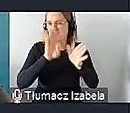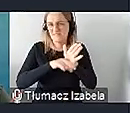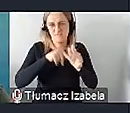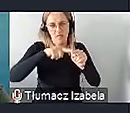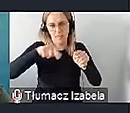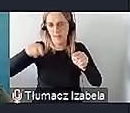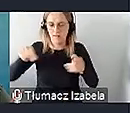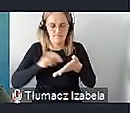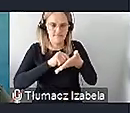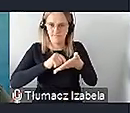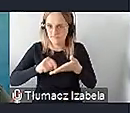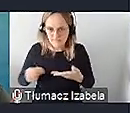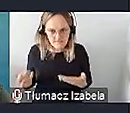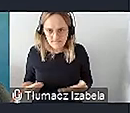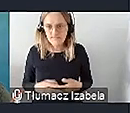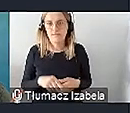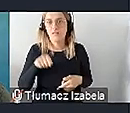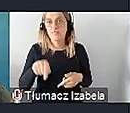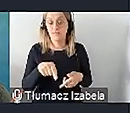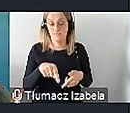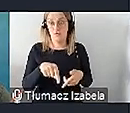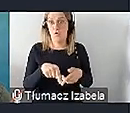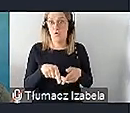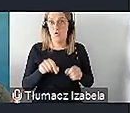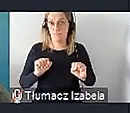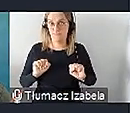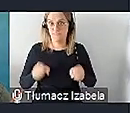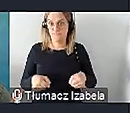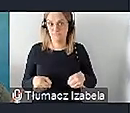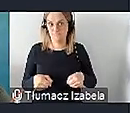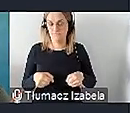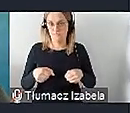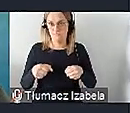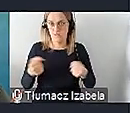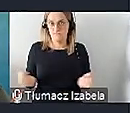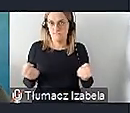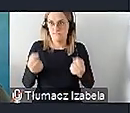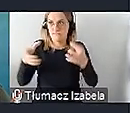to ta czynność wzmacnia naszą koncentrację na tym, co się dzieje.